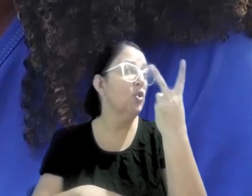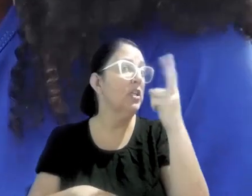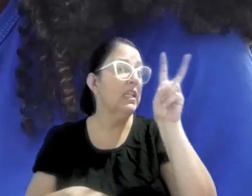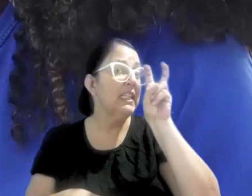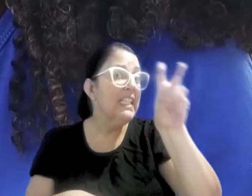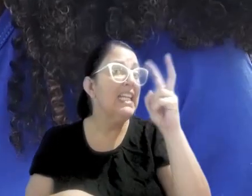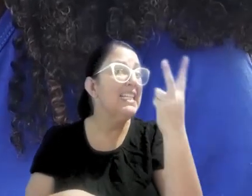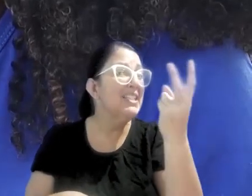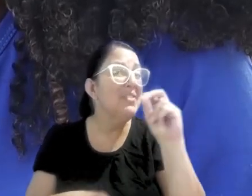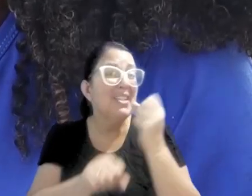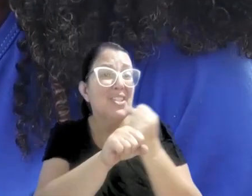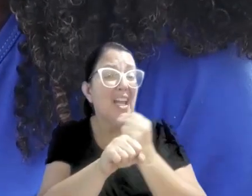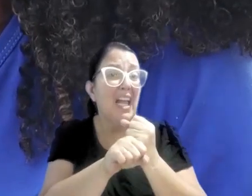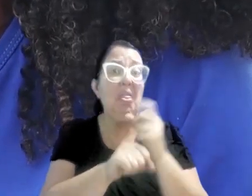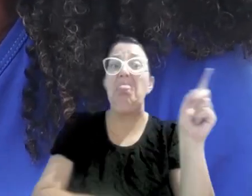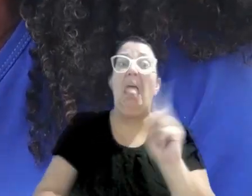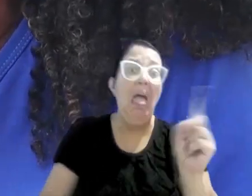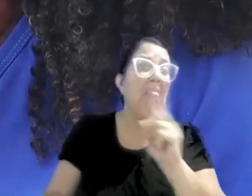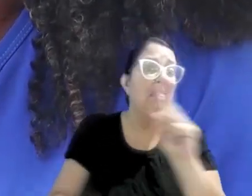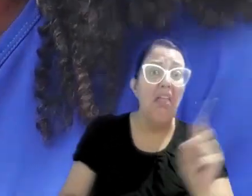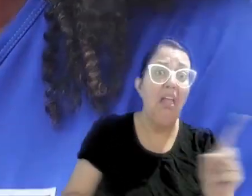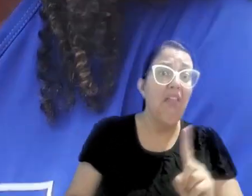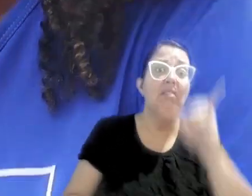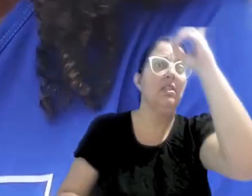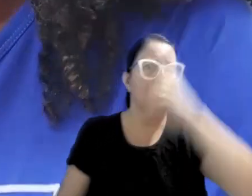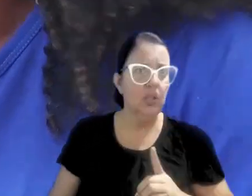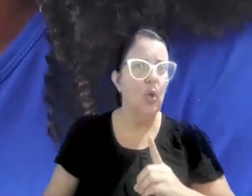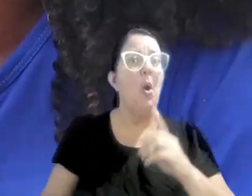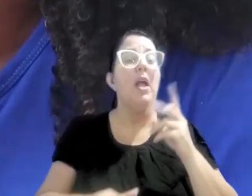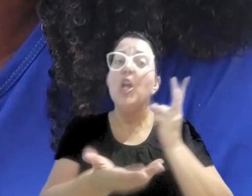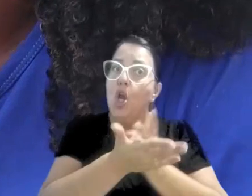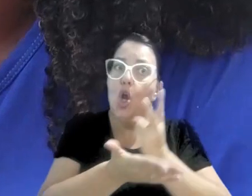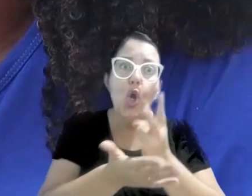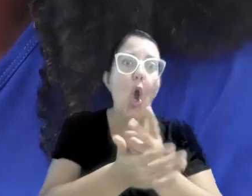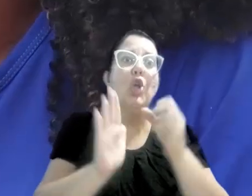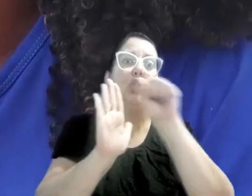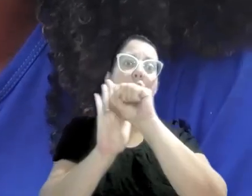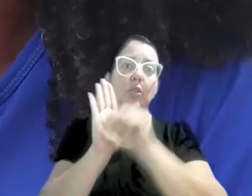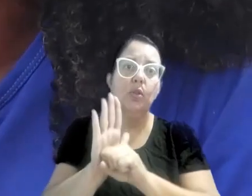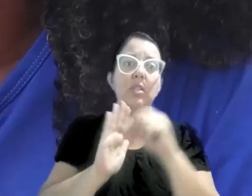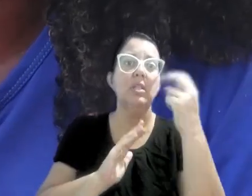São 520 anos de negação de direito que perdura até hoje, no século 21.